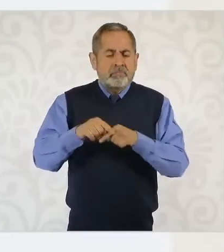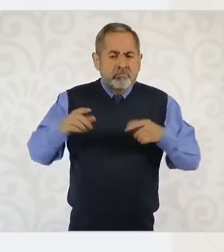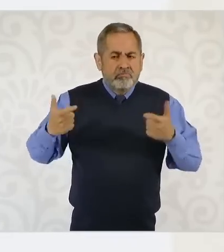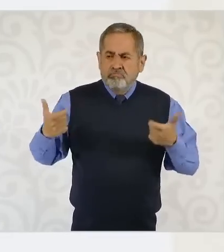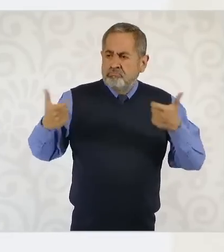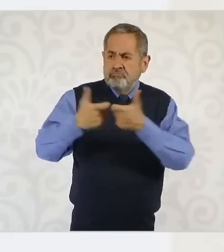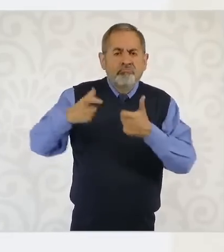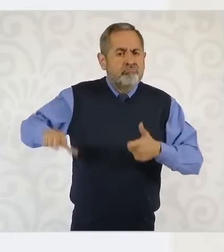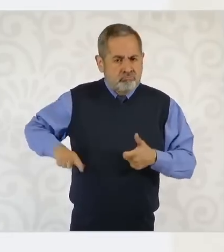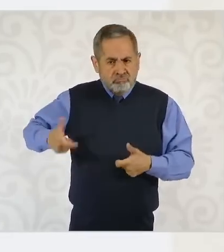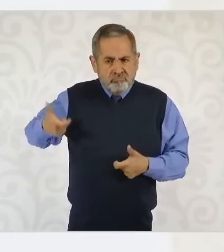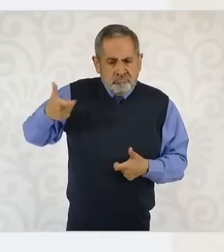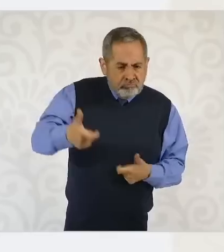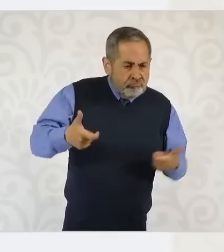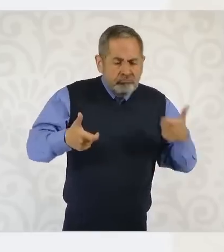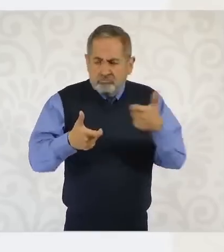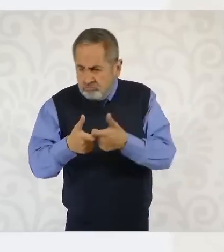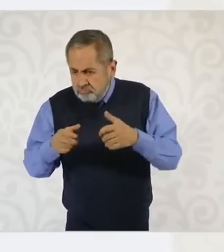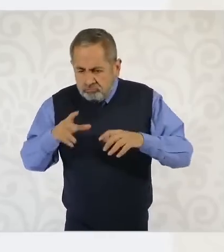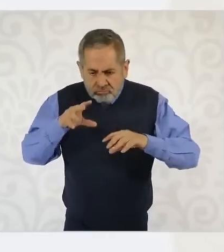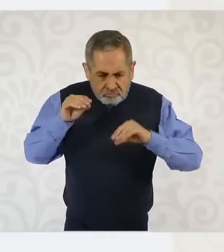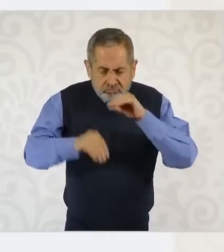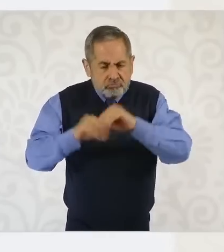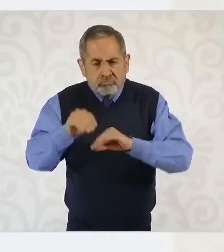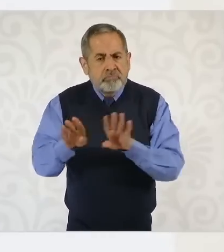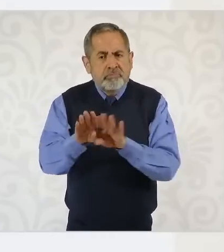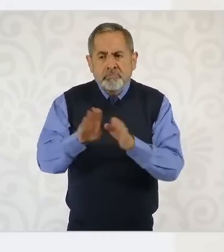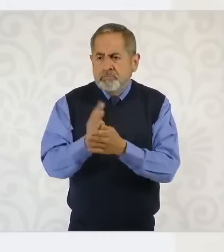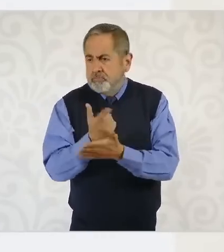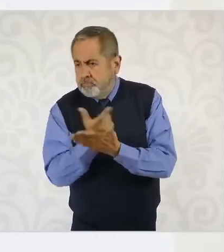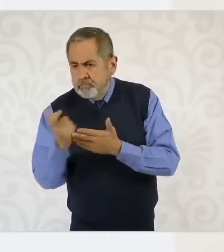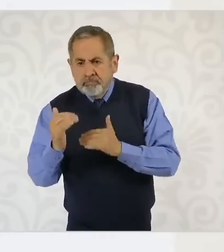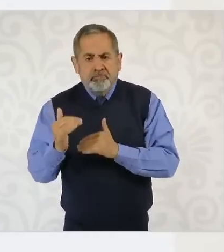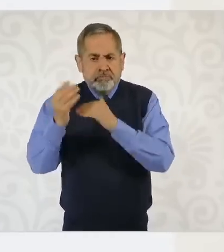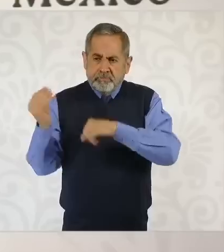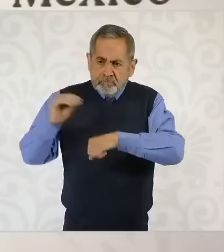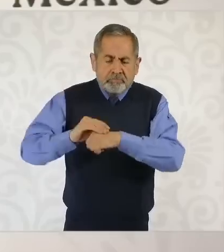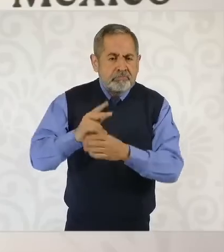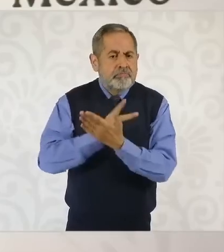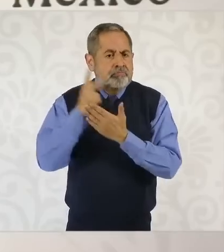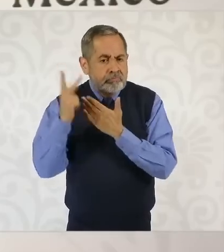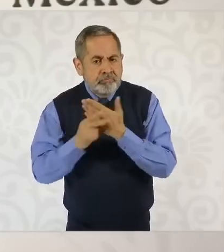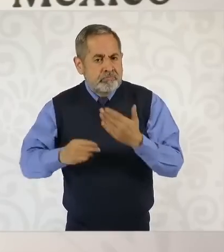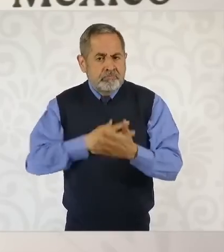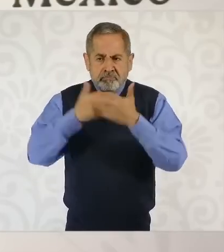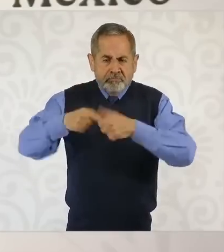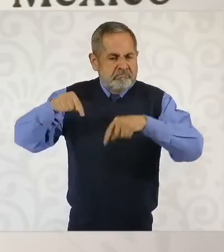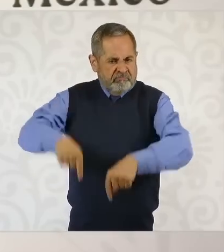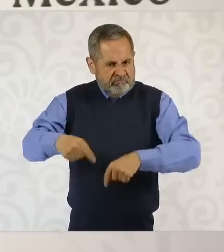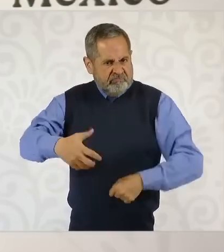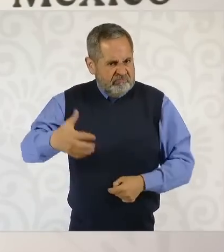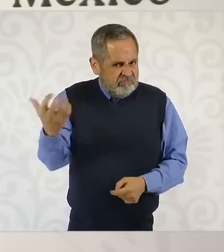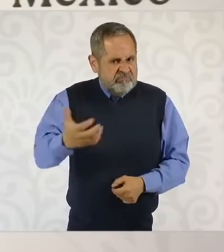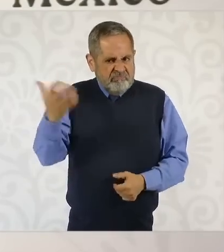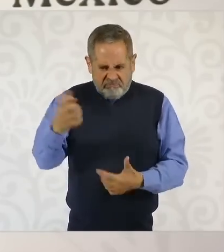el aumento al salario mínimo y los programas de bienestar además recientemente presentamos